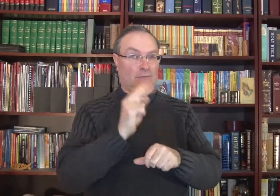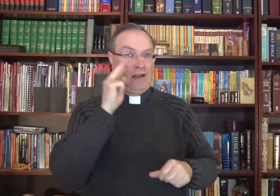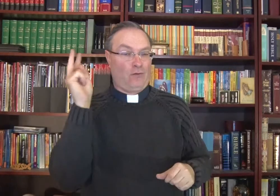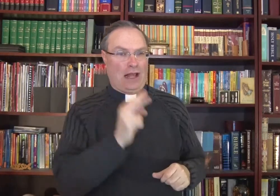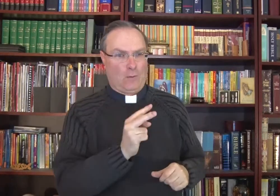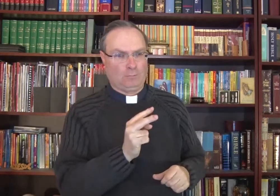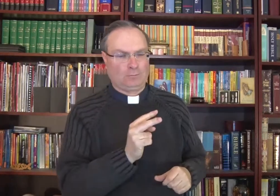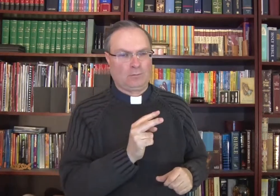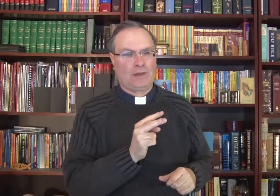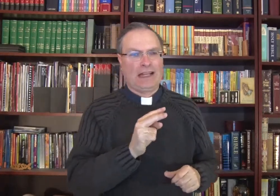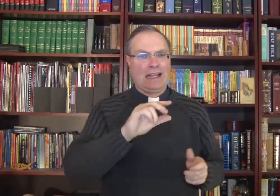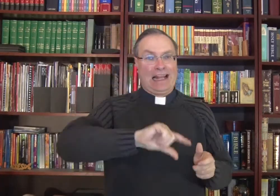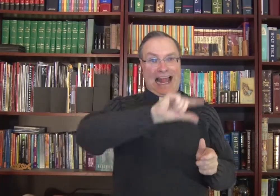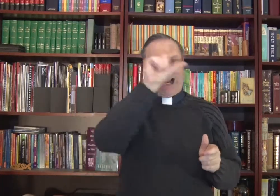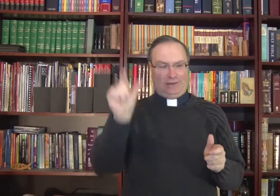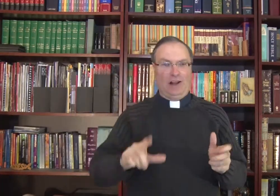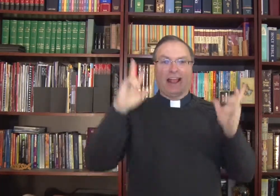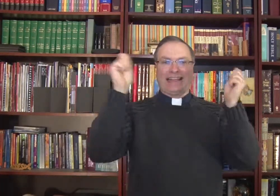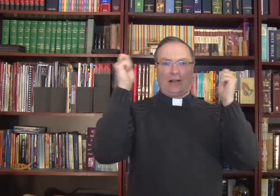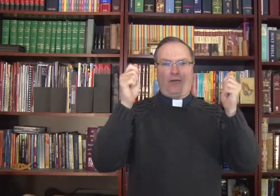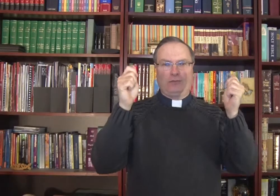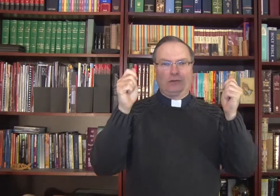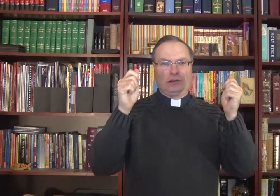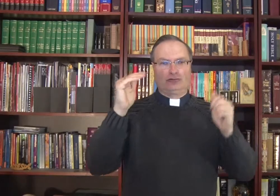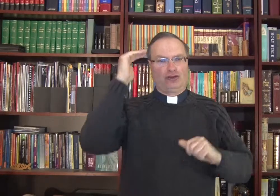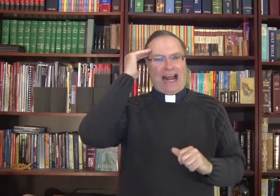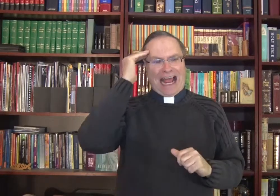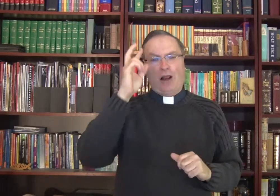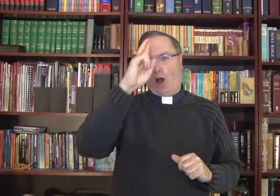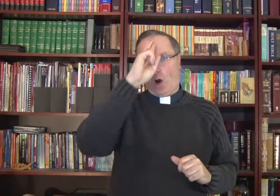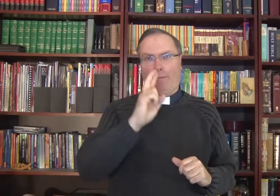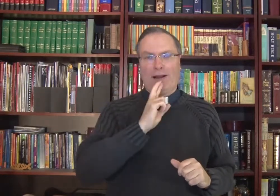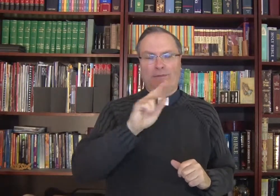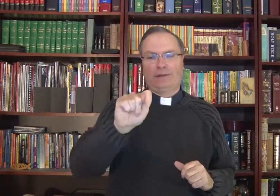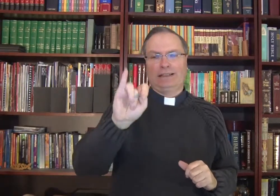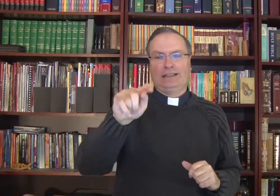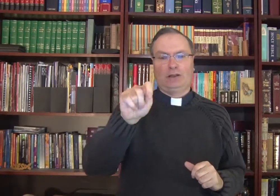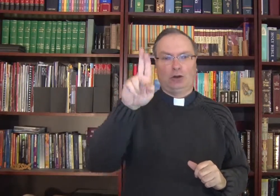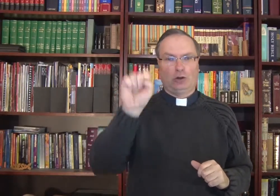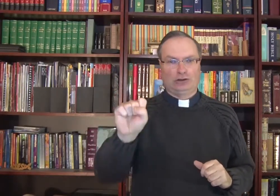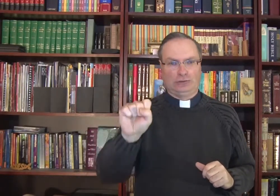Voyons l’Arc de triomphe du général romain Titus